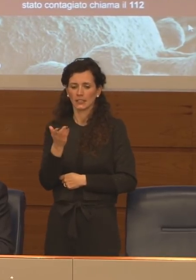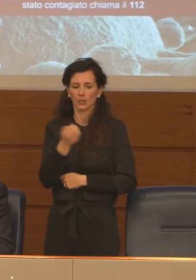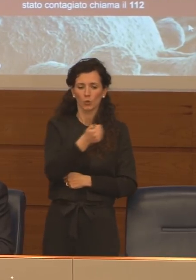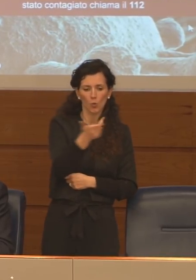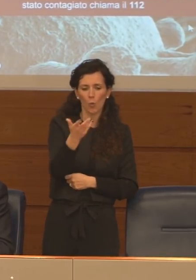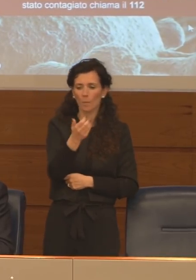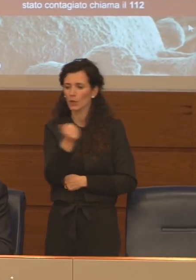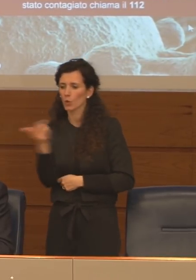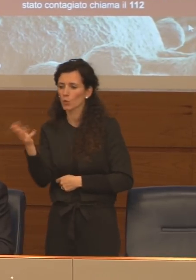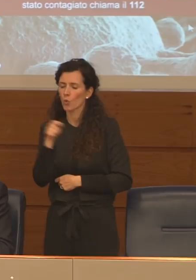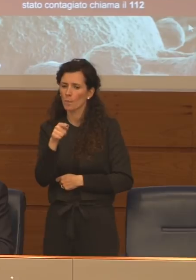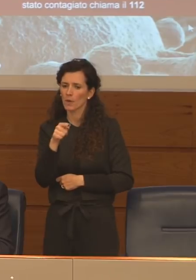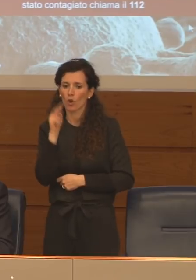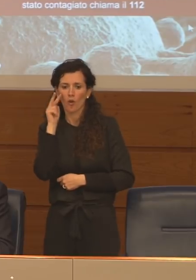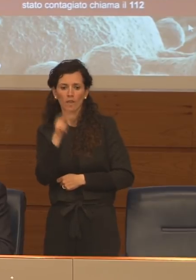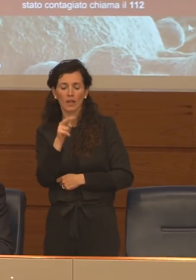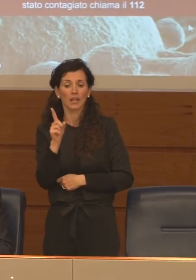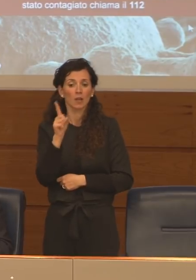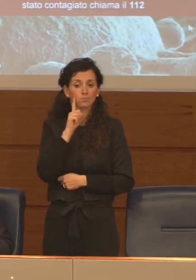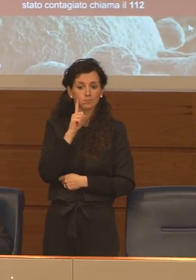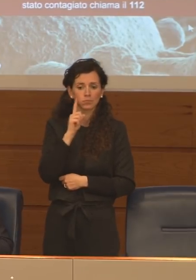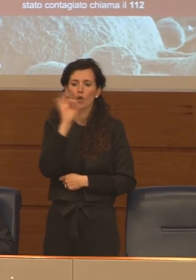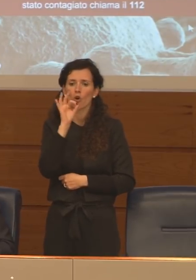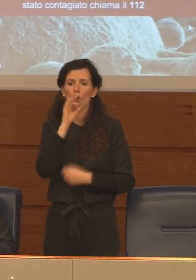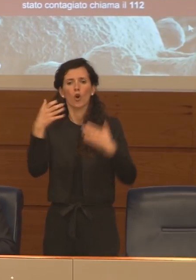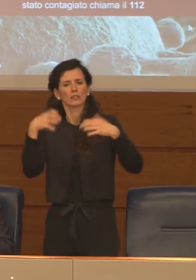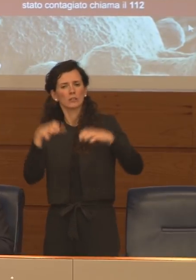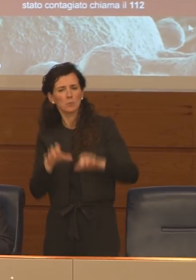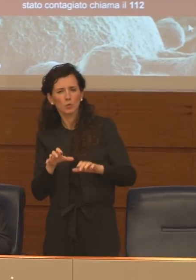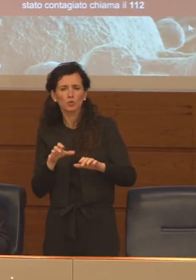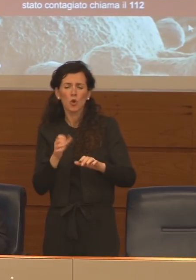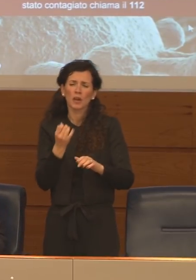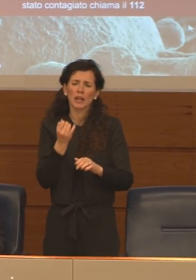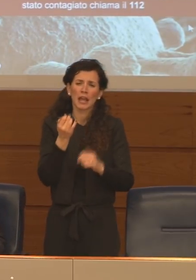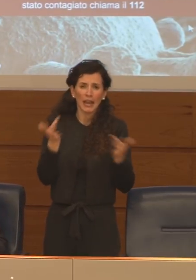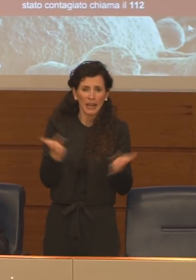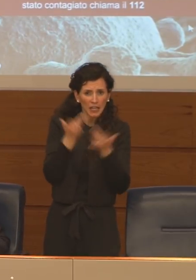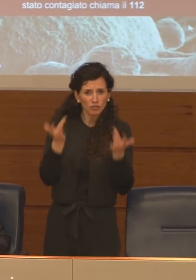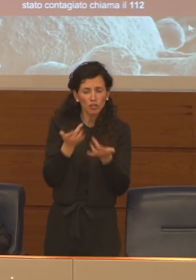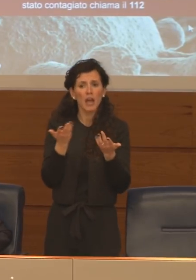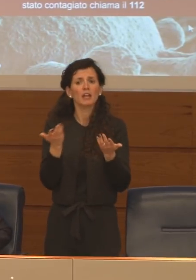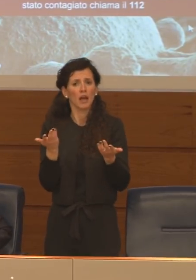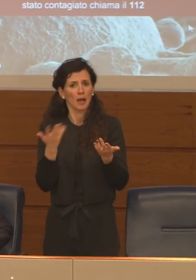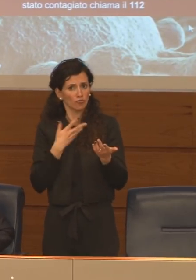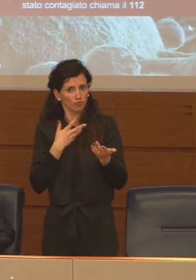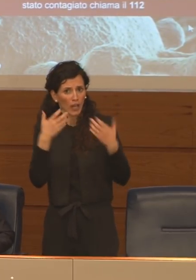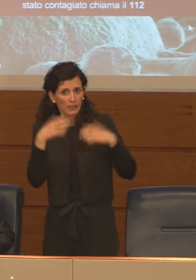diminuzione, piccola anche, dell'efficacia del virus?